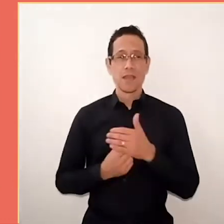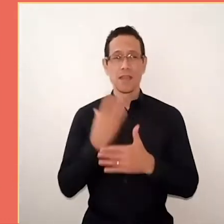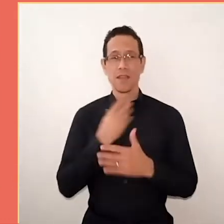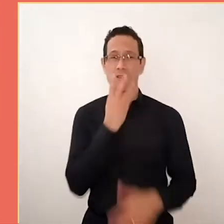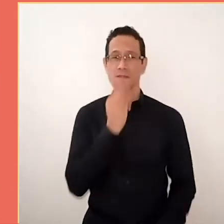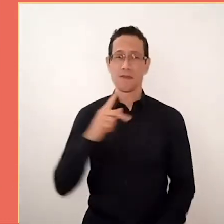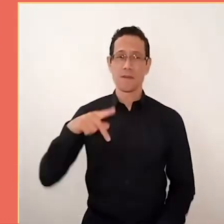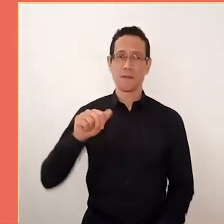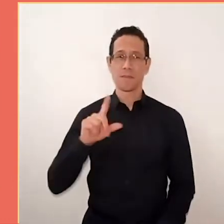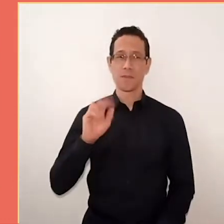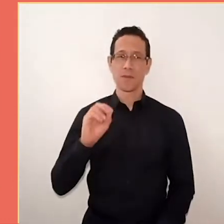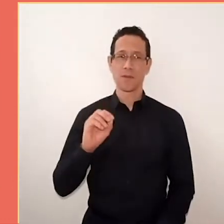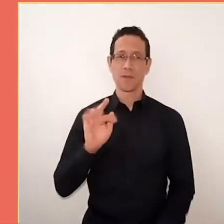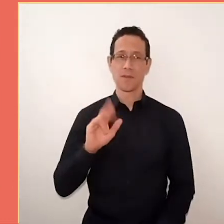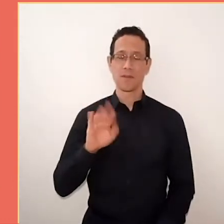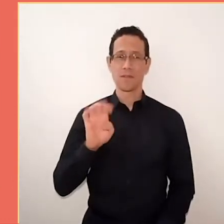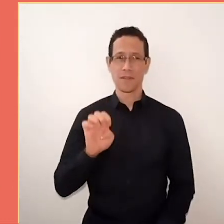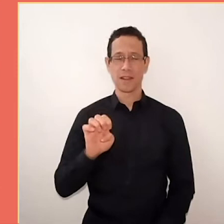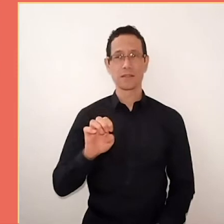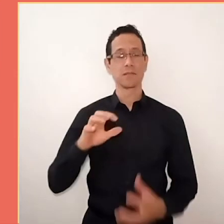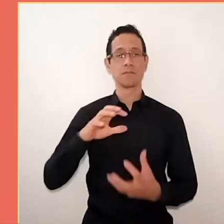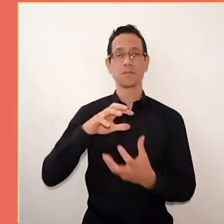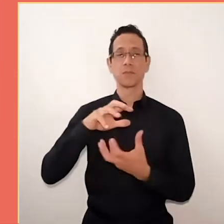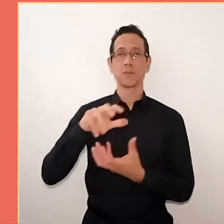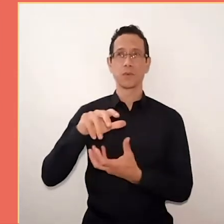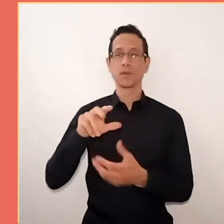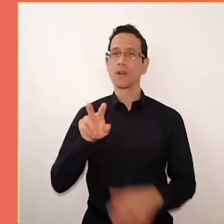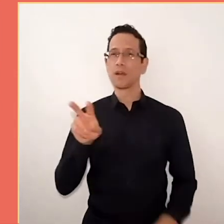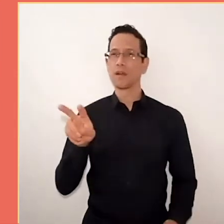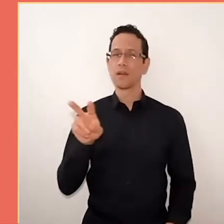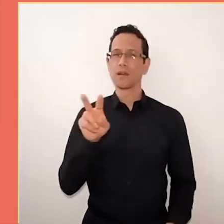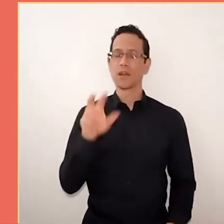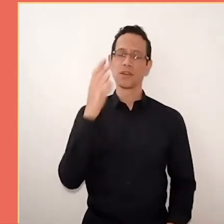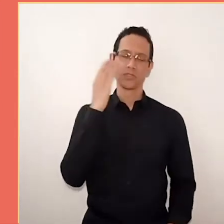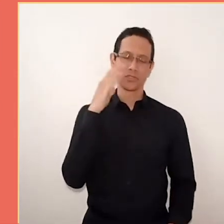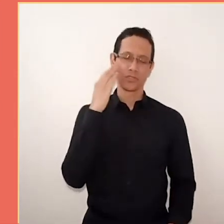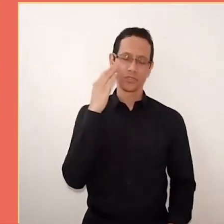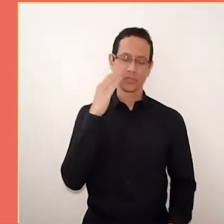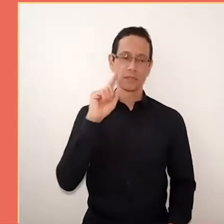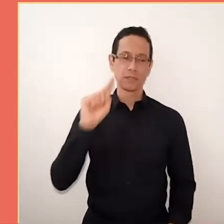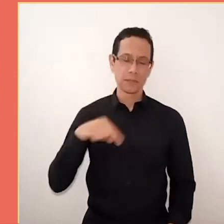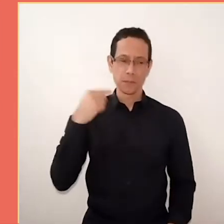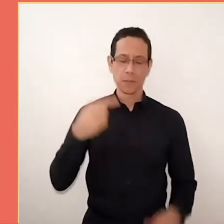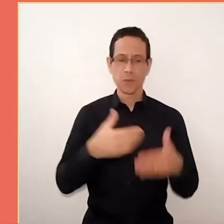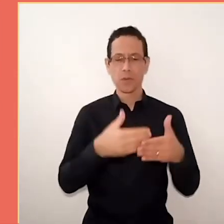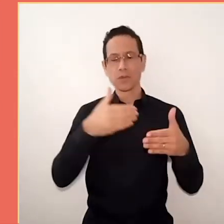Há uma leitura do mundo que antecede a leitura das palavras, e o processo de apropriação da palavra escrita